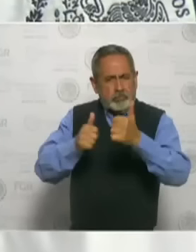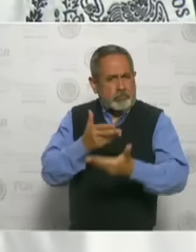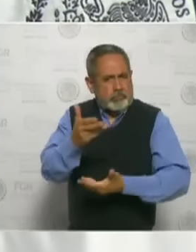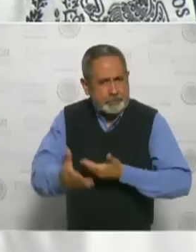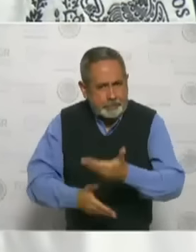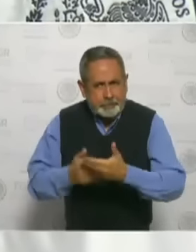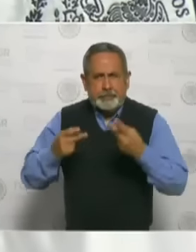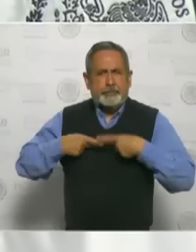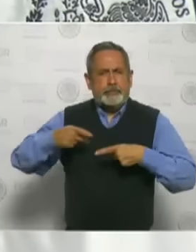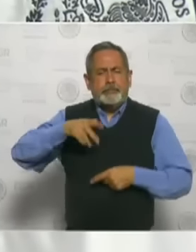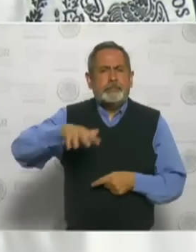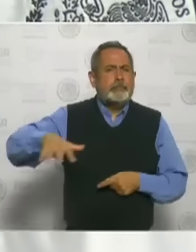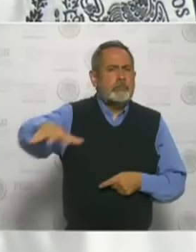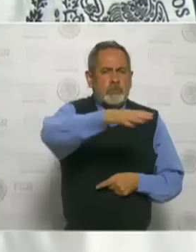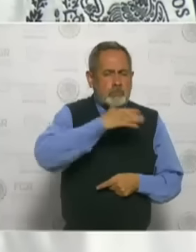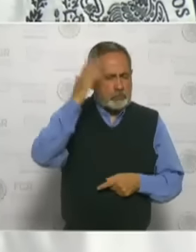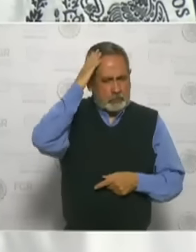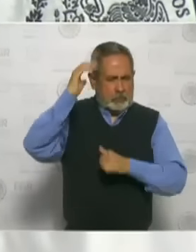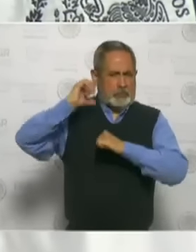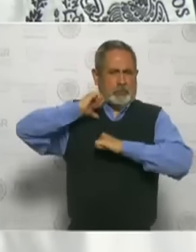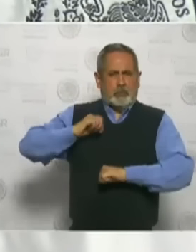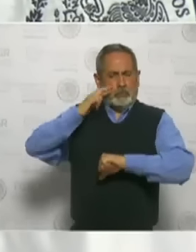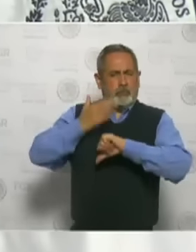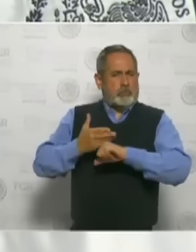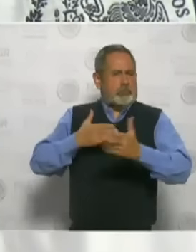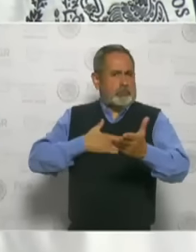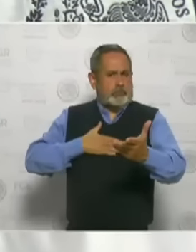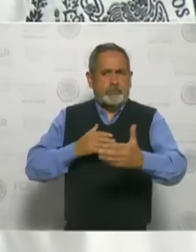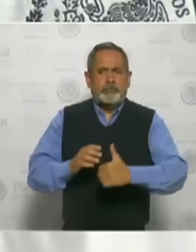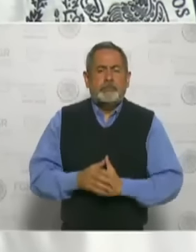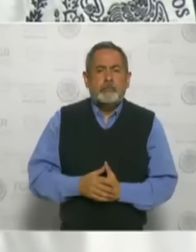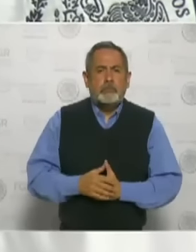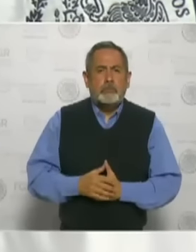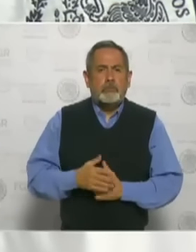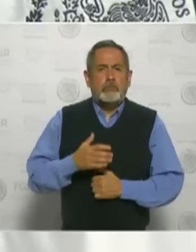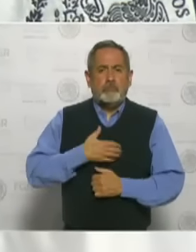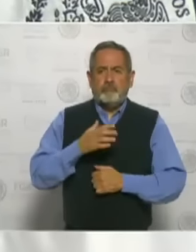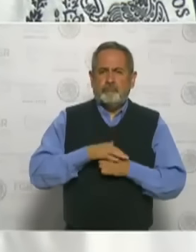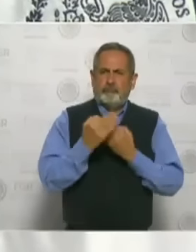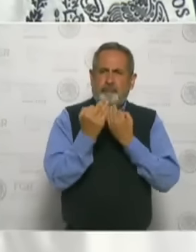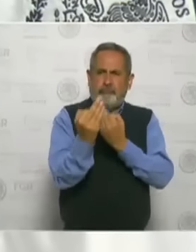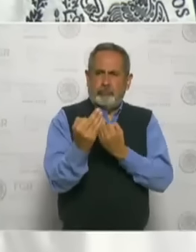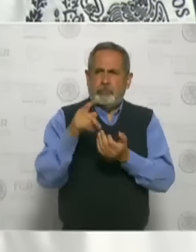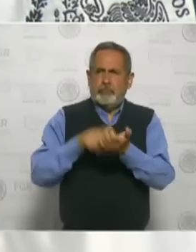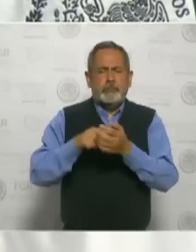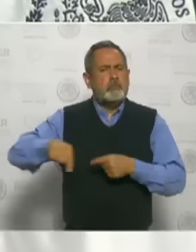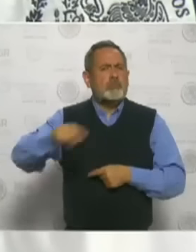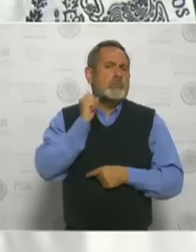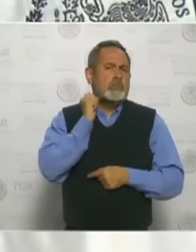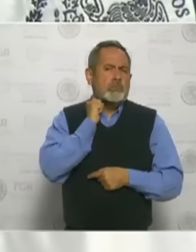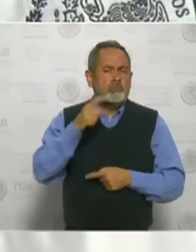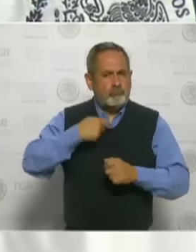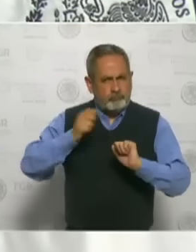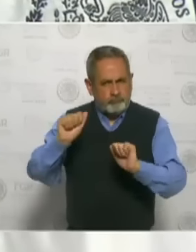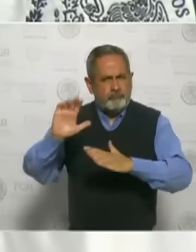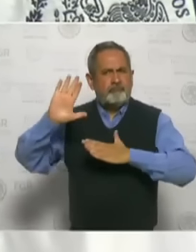del pueblo como garante de la justicia. En mi comparecencia en el Senado me comprometí ante la